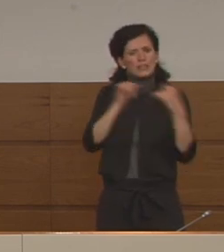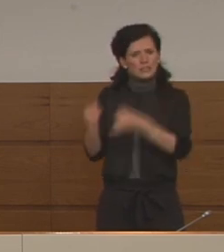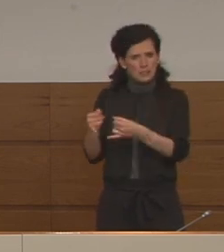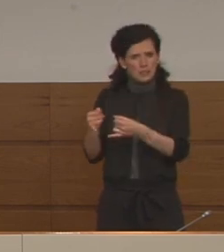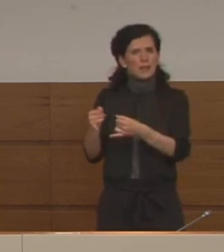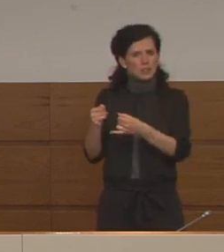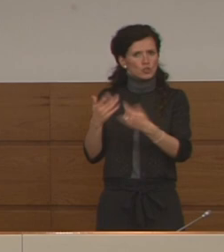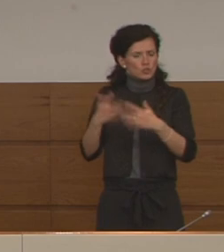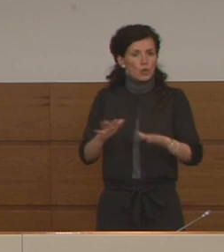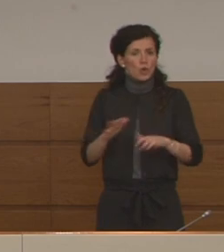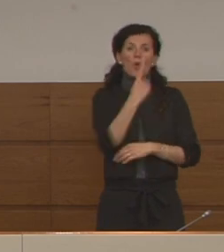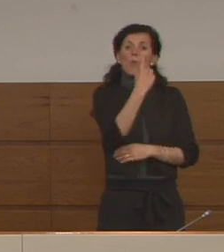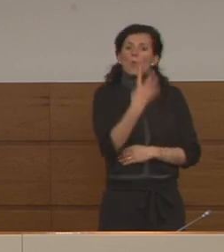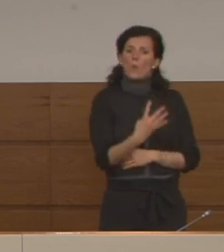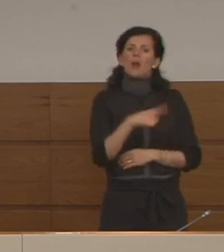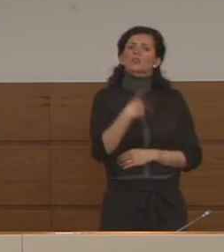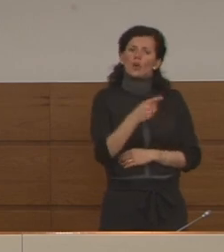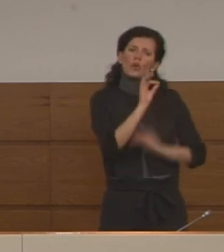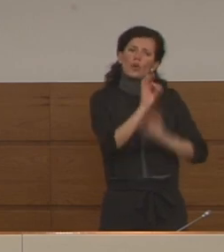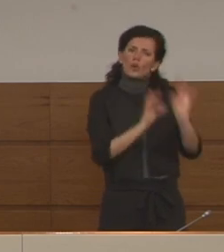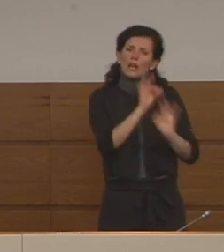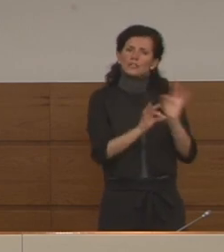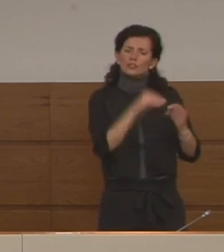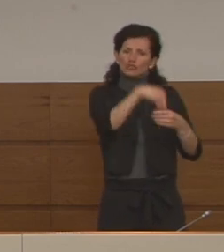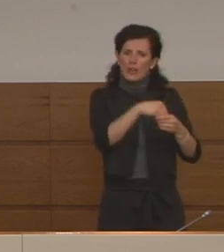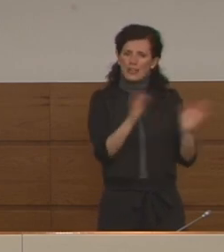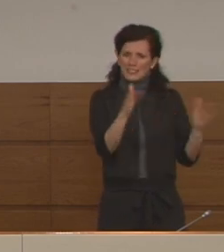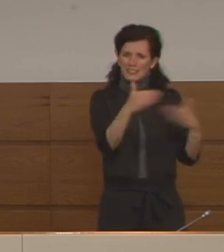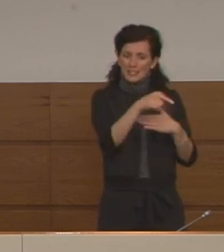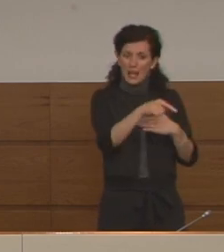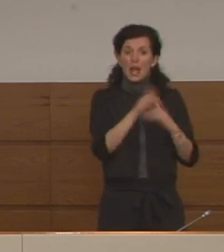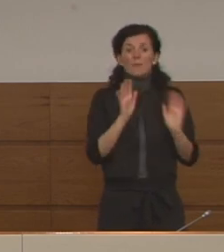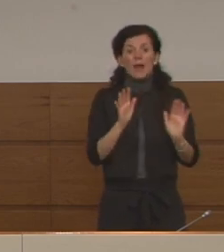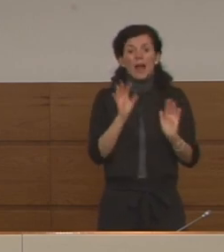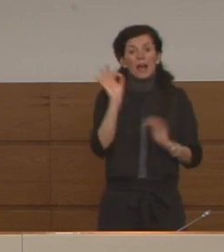ancora degente. Ma il tasso di sopravvivenza è